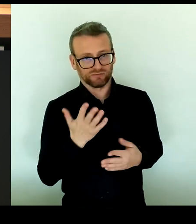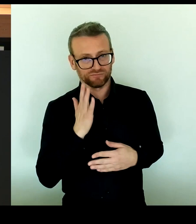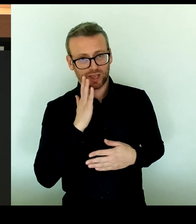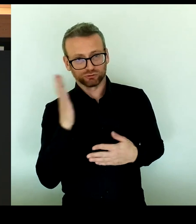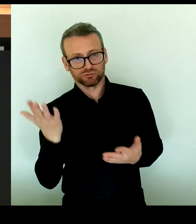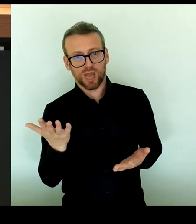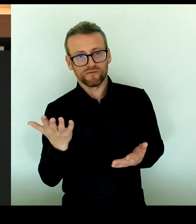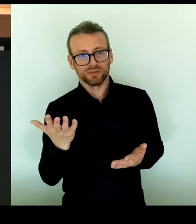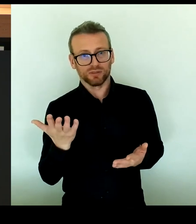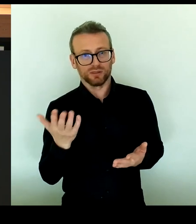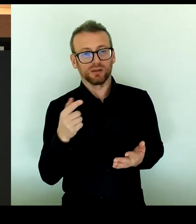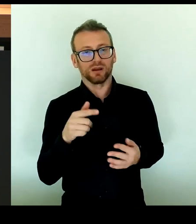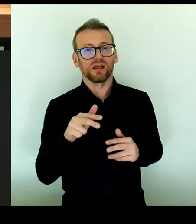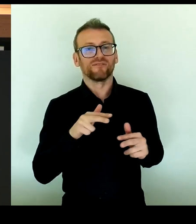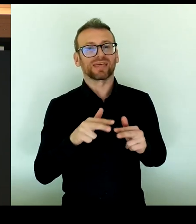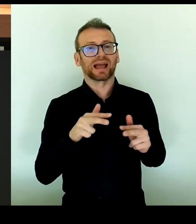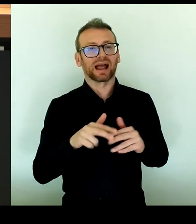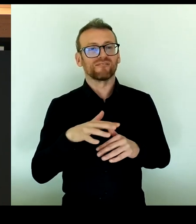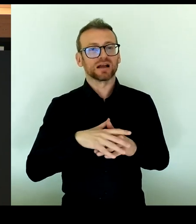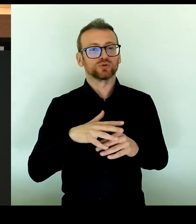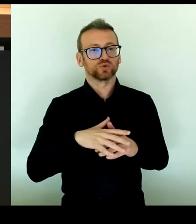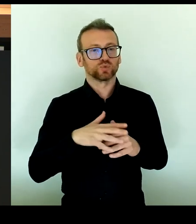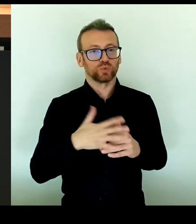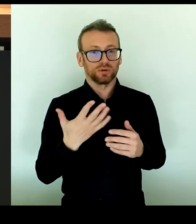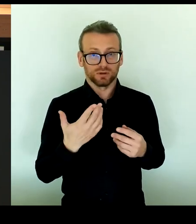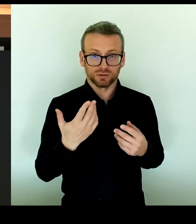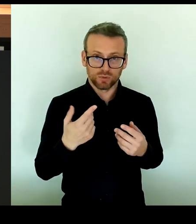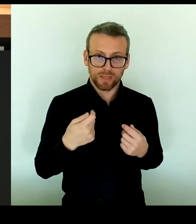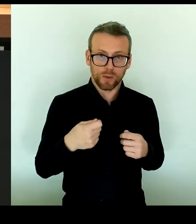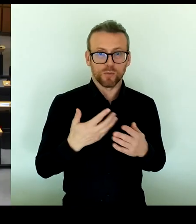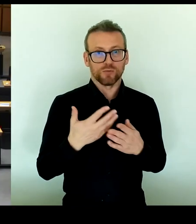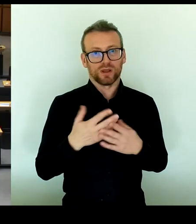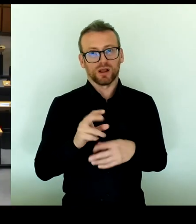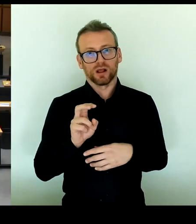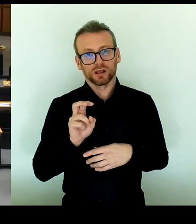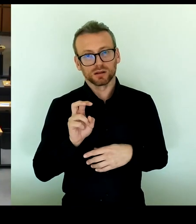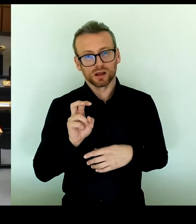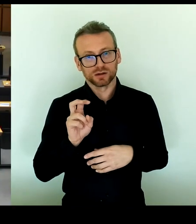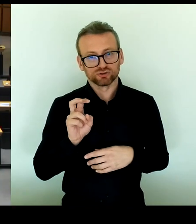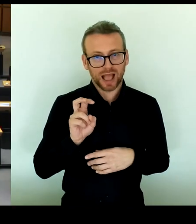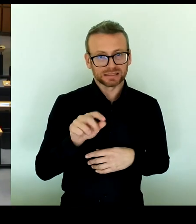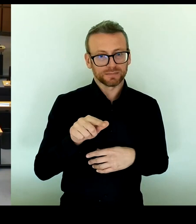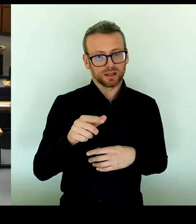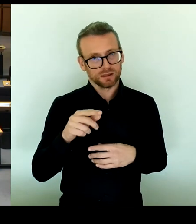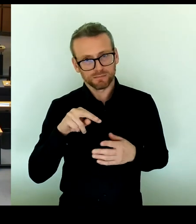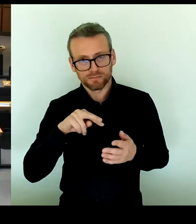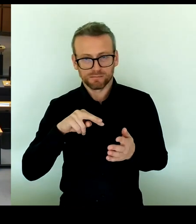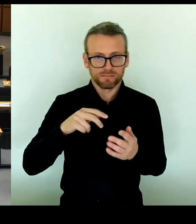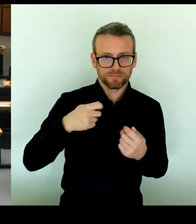Und ich glaube, das ist genau der falsche Ansatz, denn es muss genau andersrum passier. (Beifall)